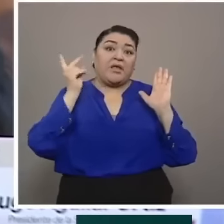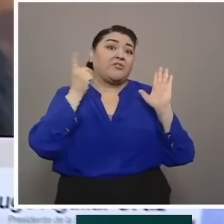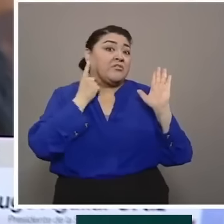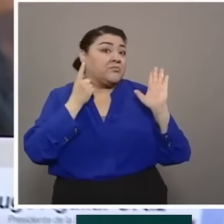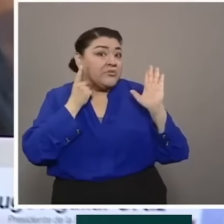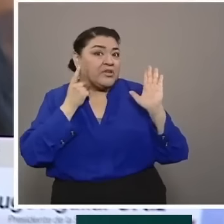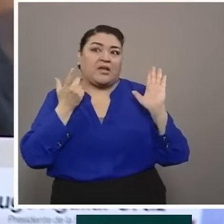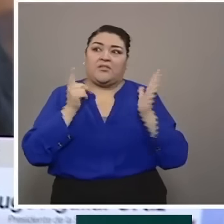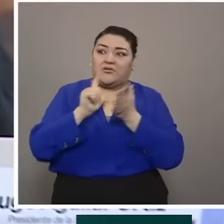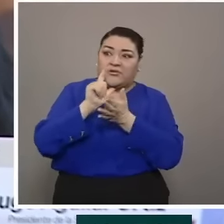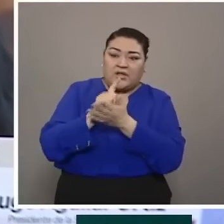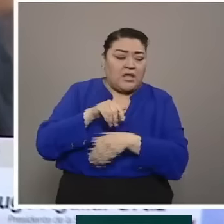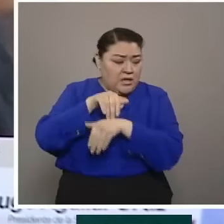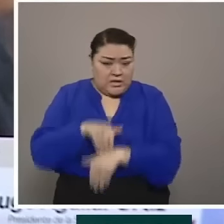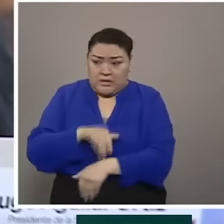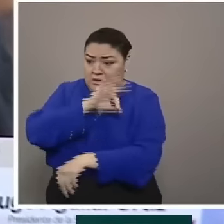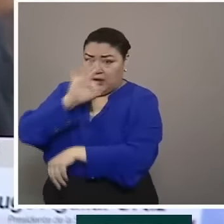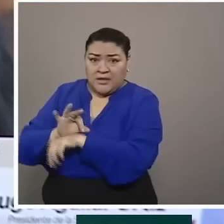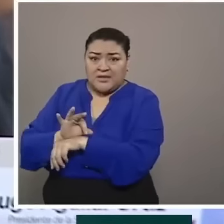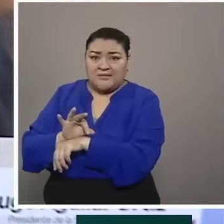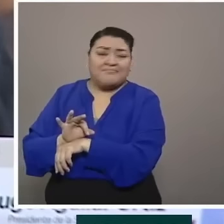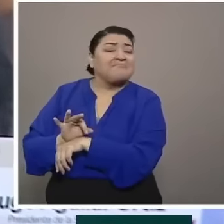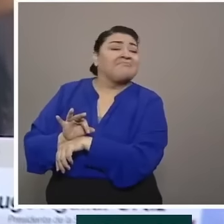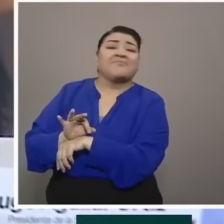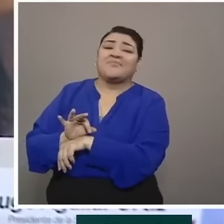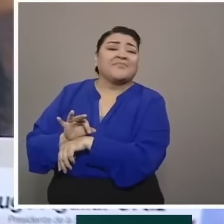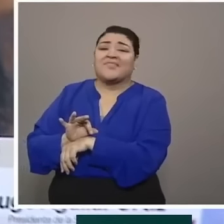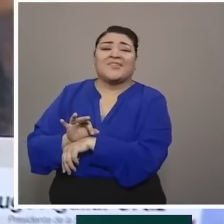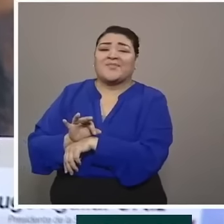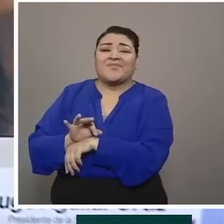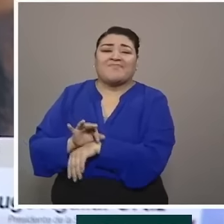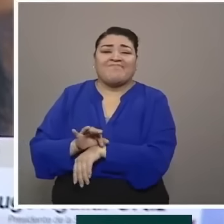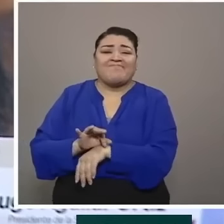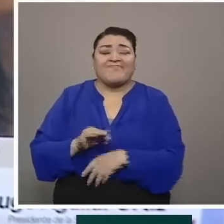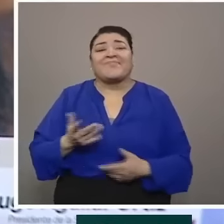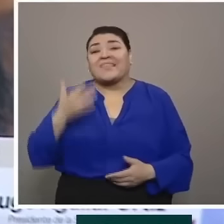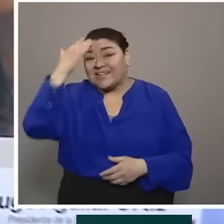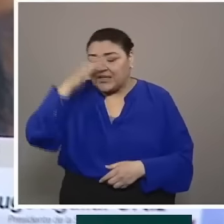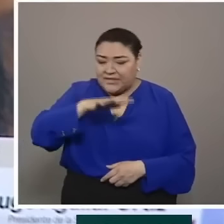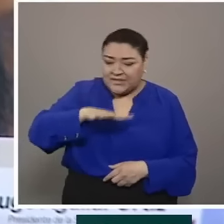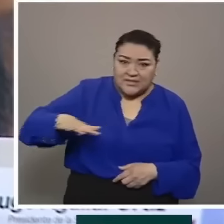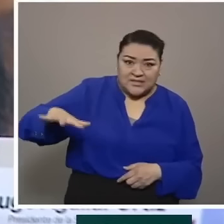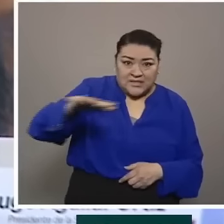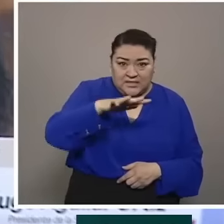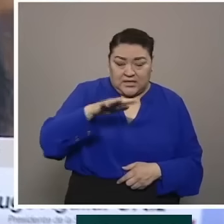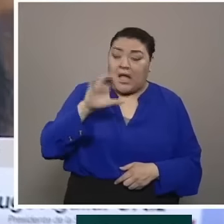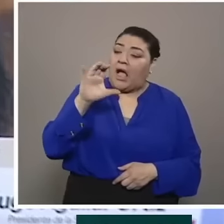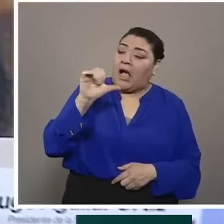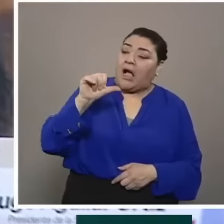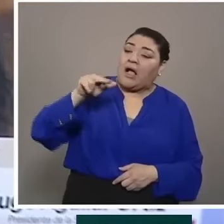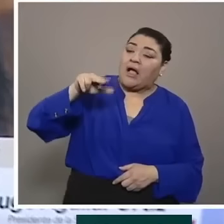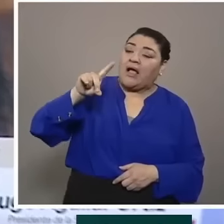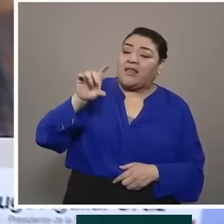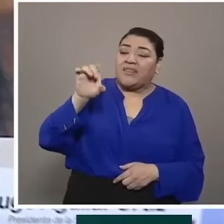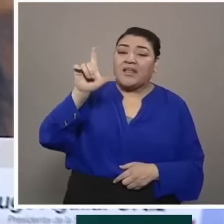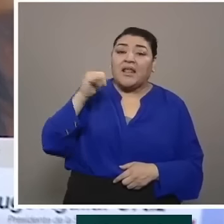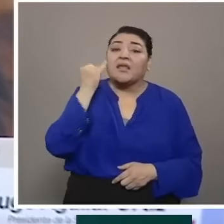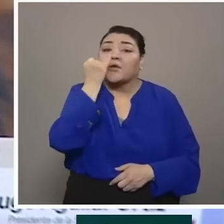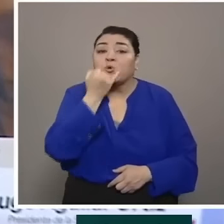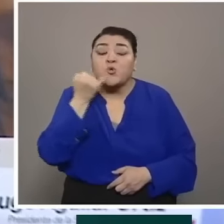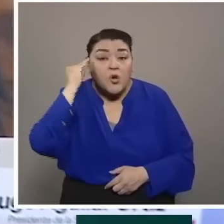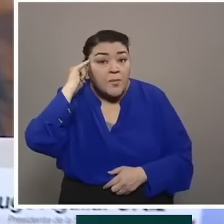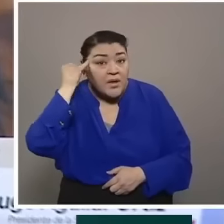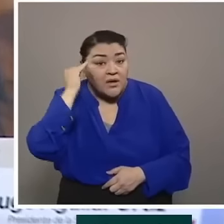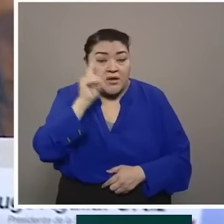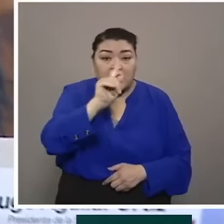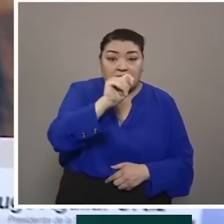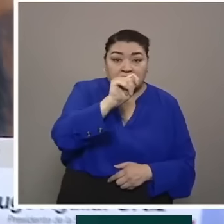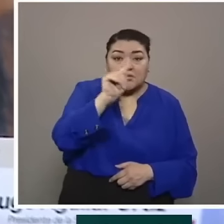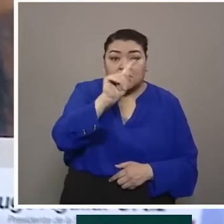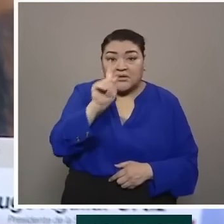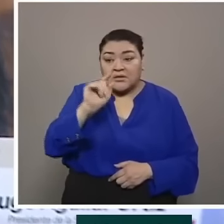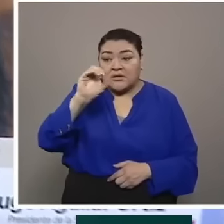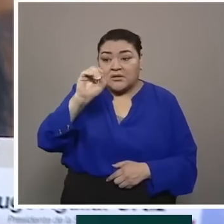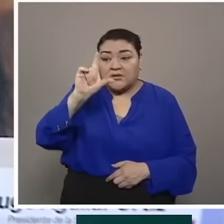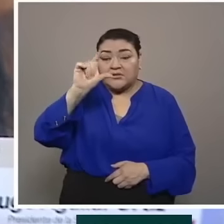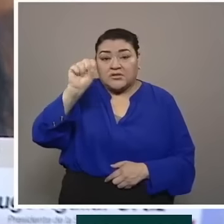efectivos. La comunidad Sozil de la Candelaria está solicitando ser reconocida como parte